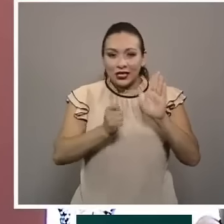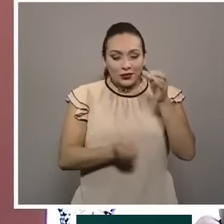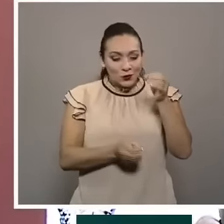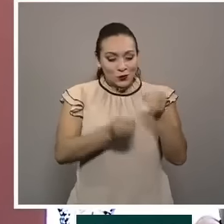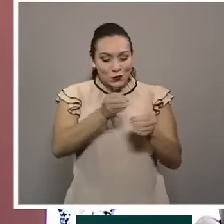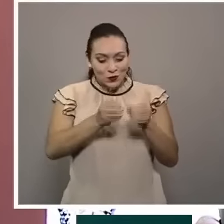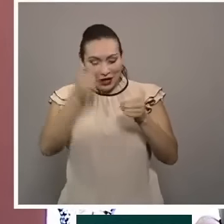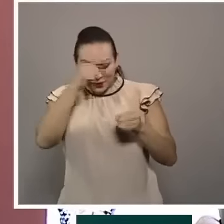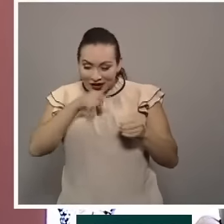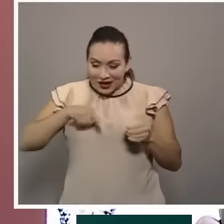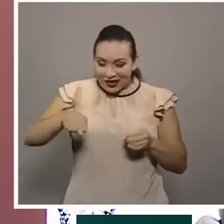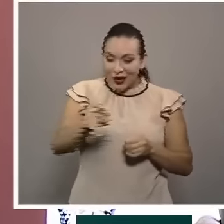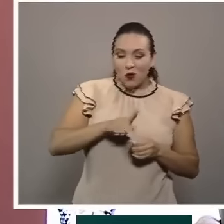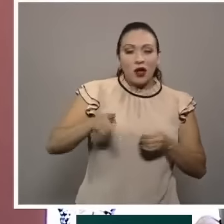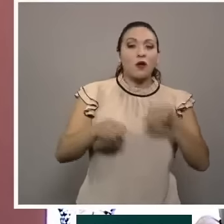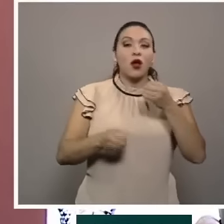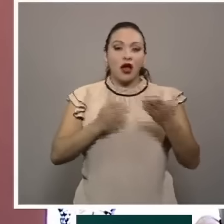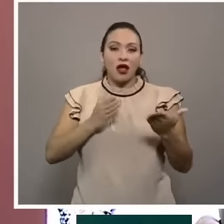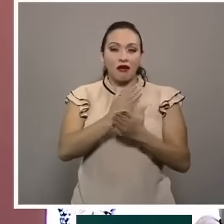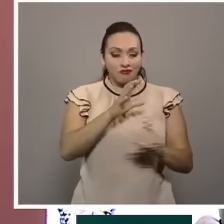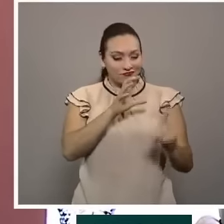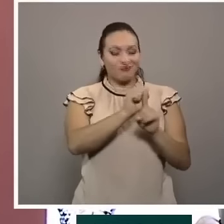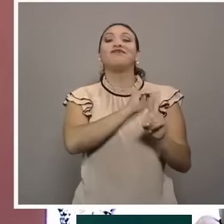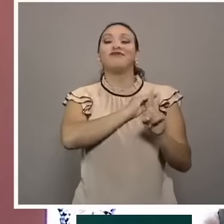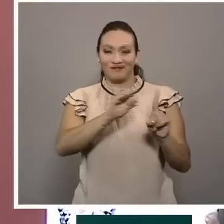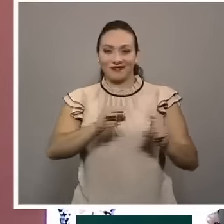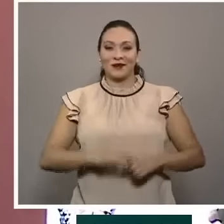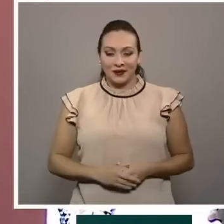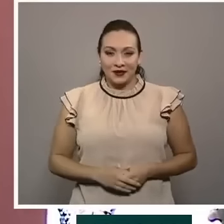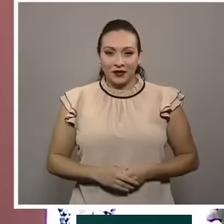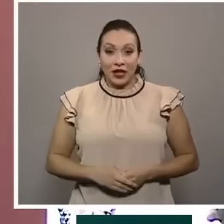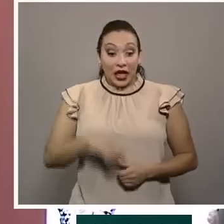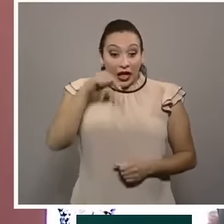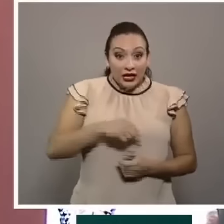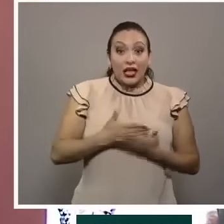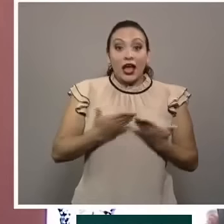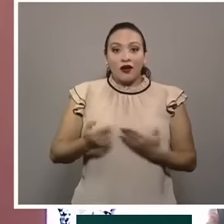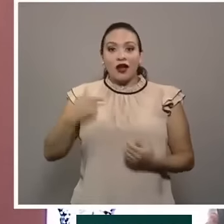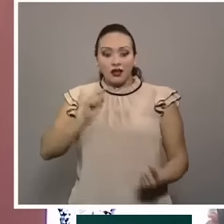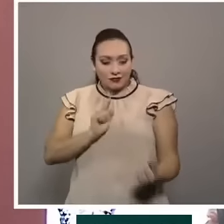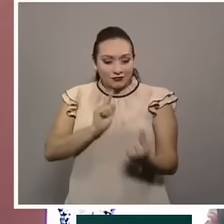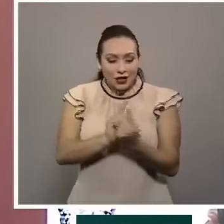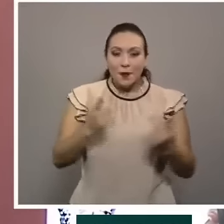pueblo, que va a atender a la gente que muchas veces está en el último